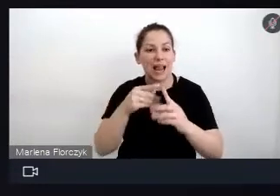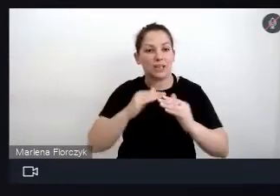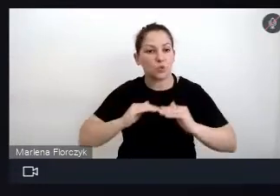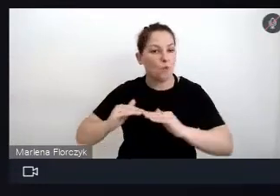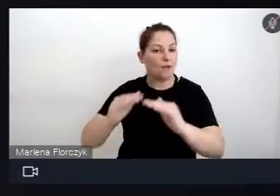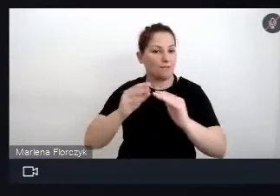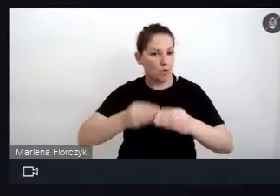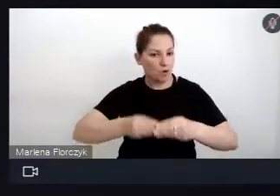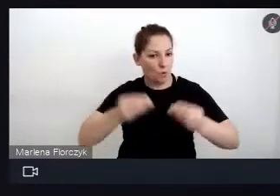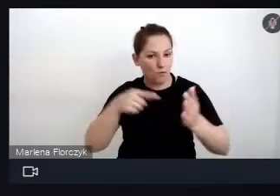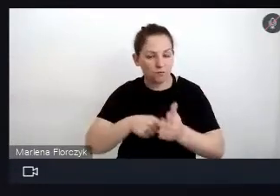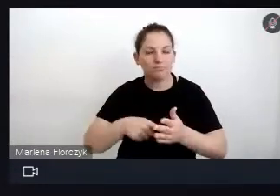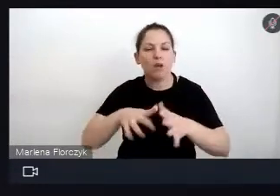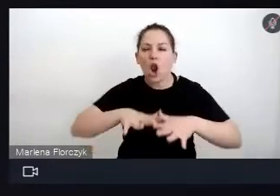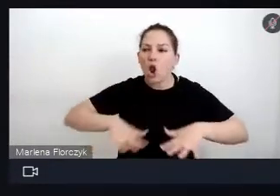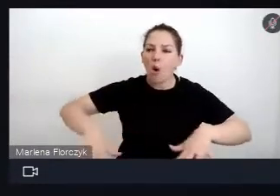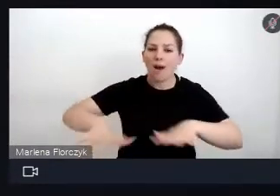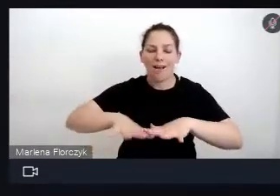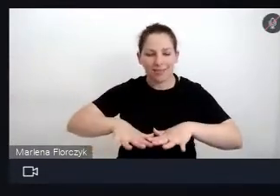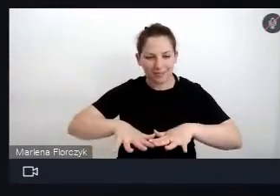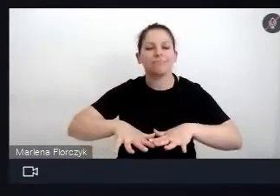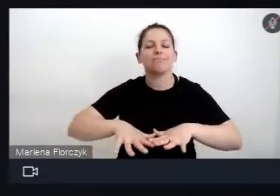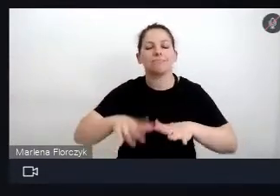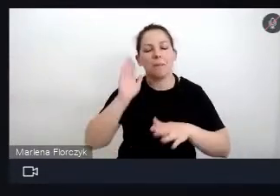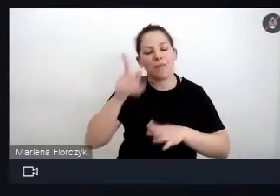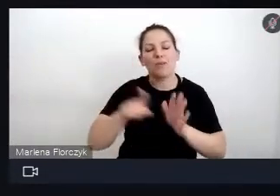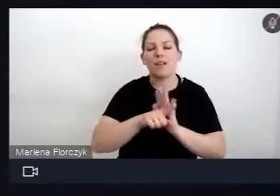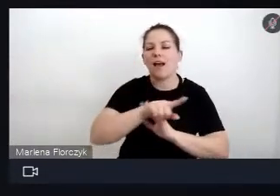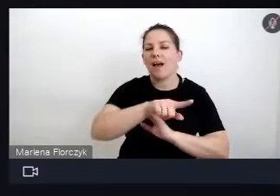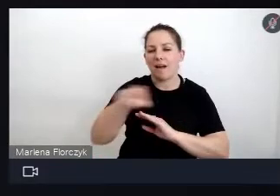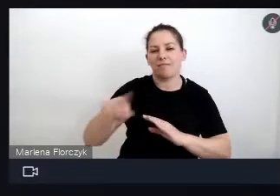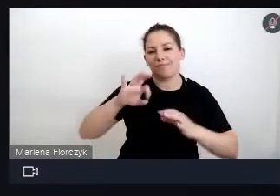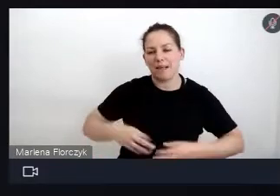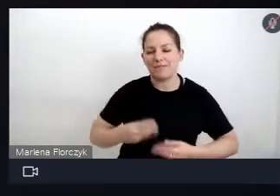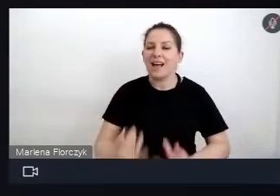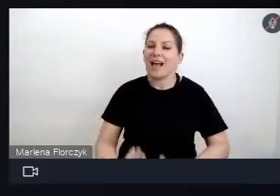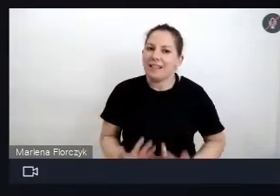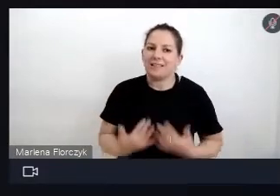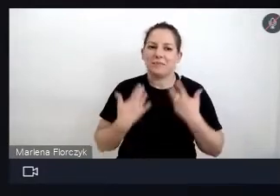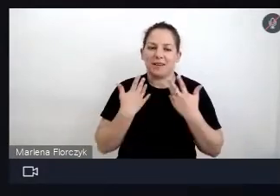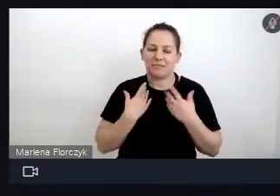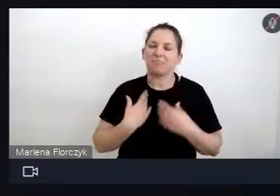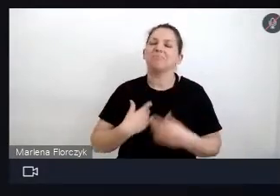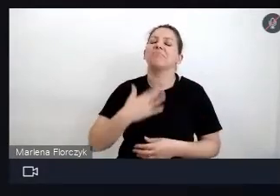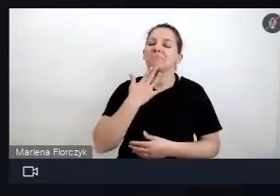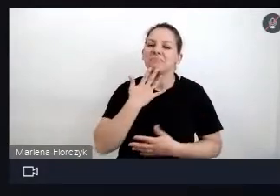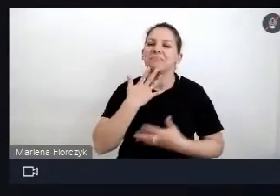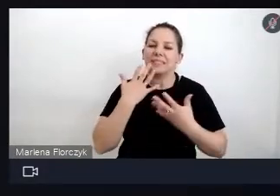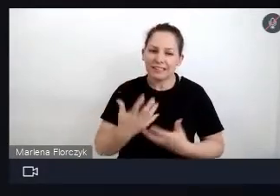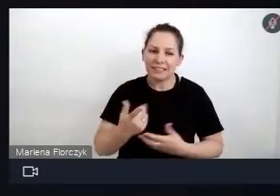na poziomie lokalnym będą dla państwa inspirujące. Liczę, że szerzej tymi doświadczeniami